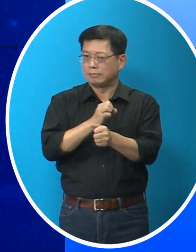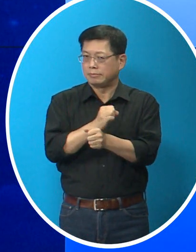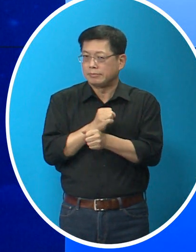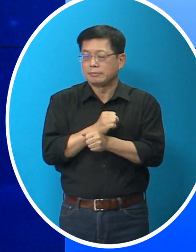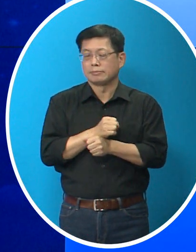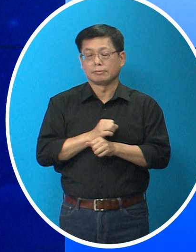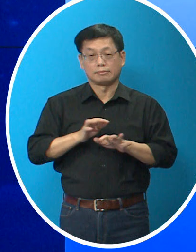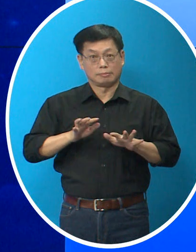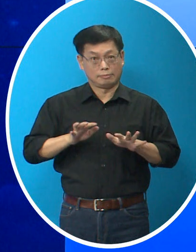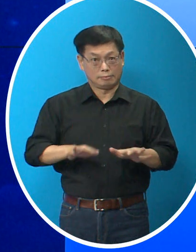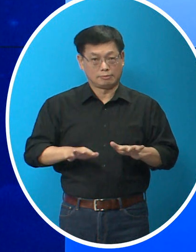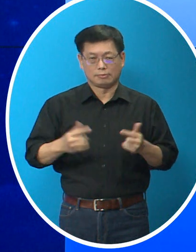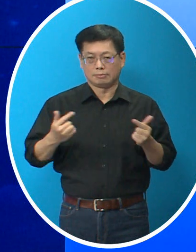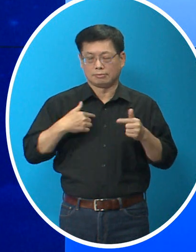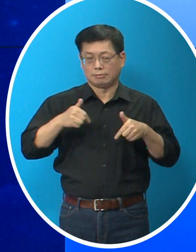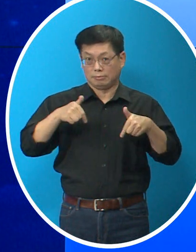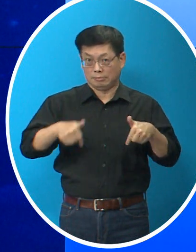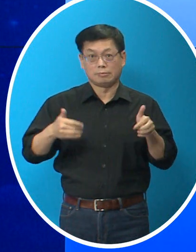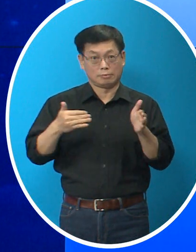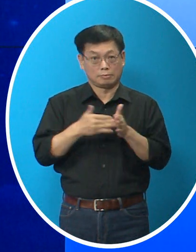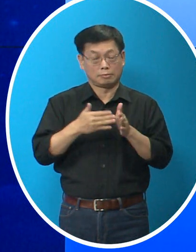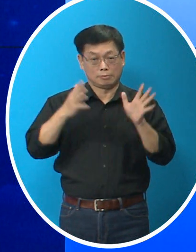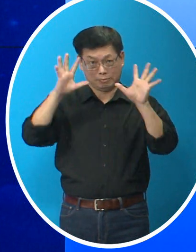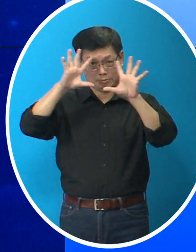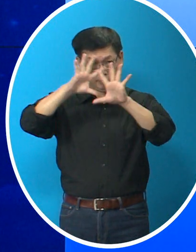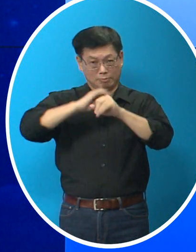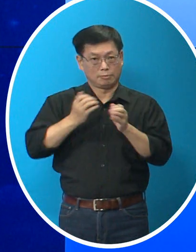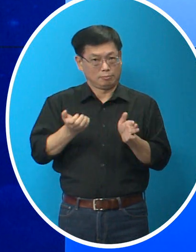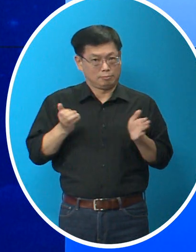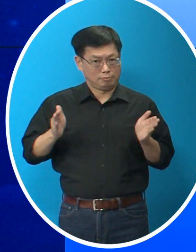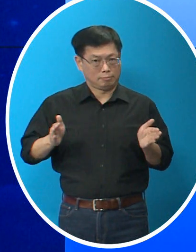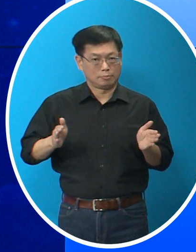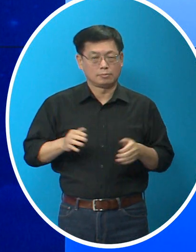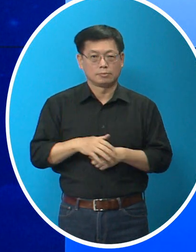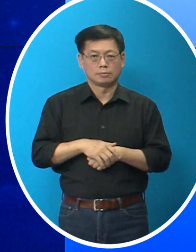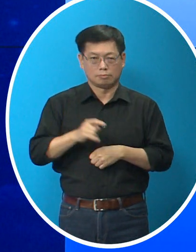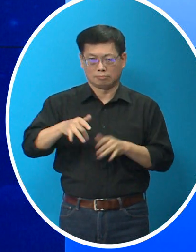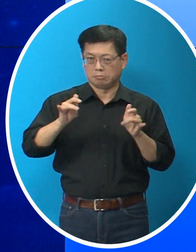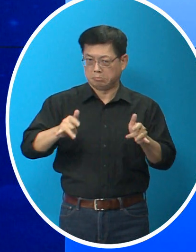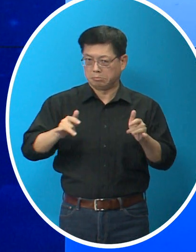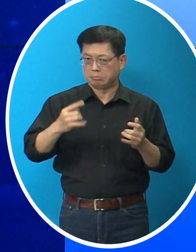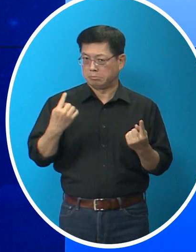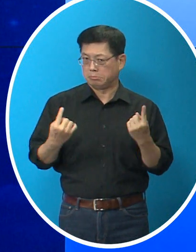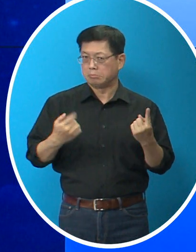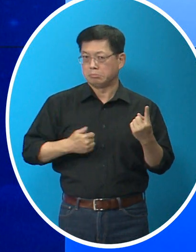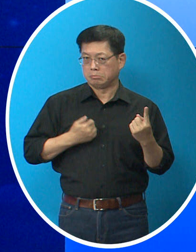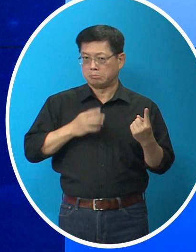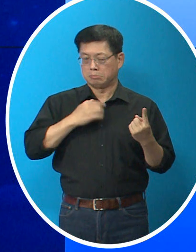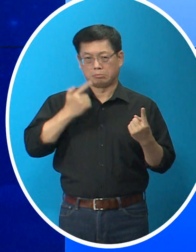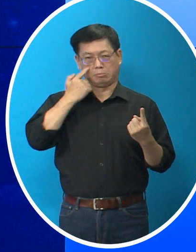在今天尤其下半天到入夜之前這段時間 降雨相對來說是非常的明顯的